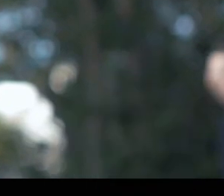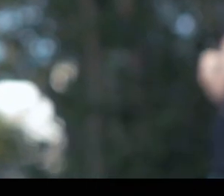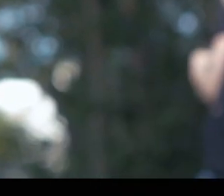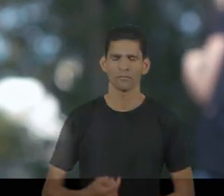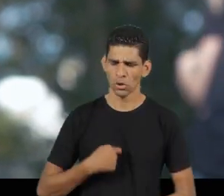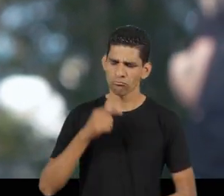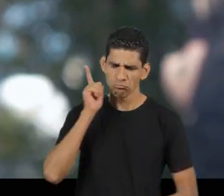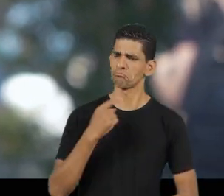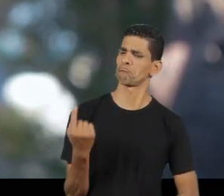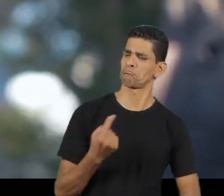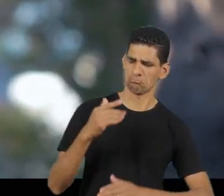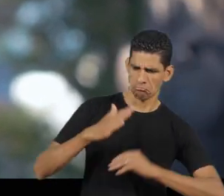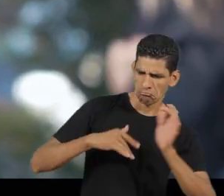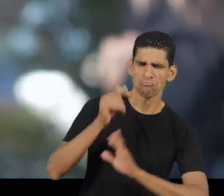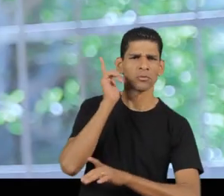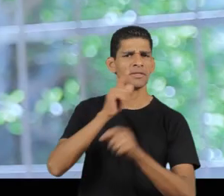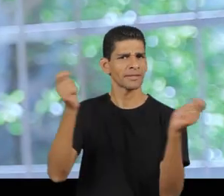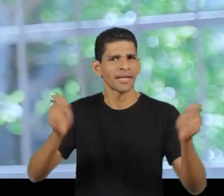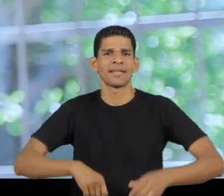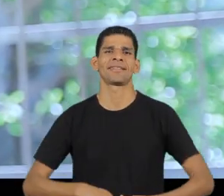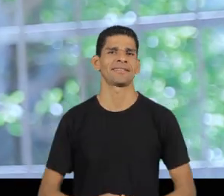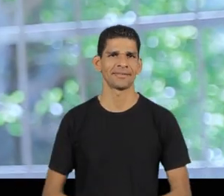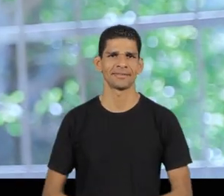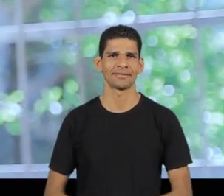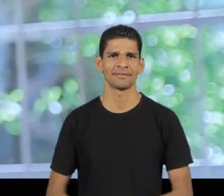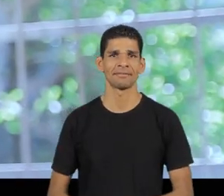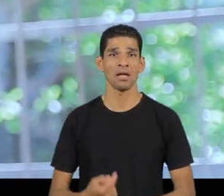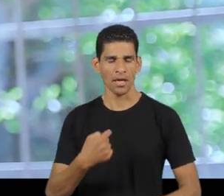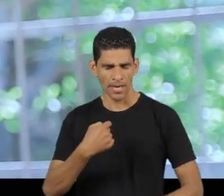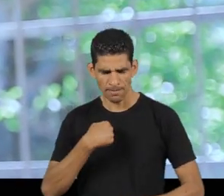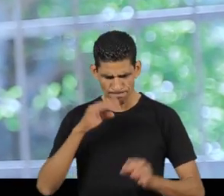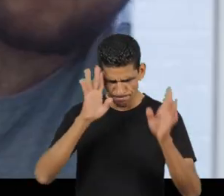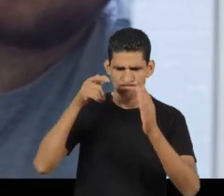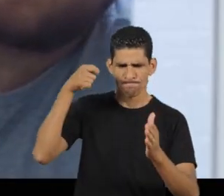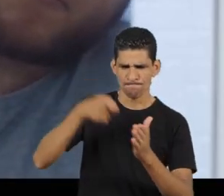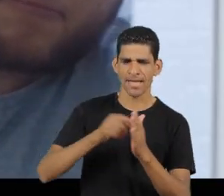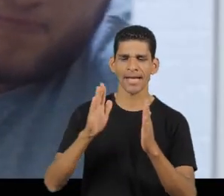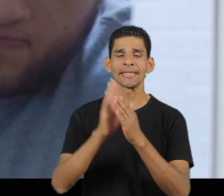Eu me considero independente.